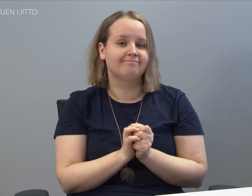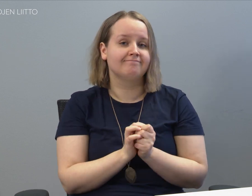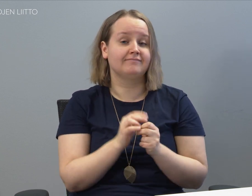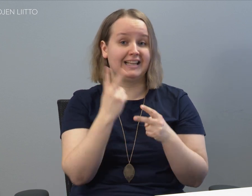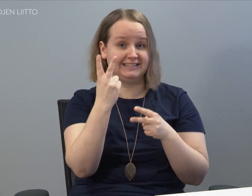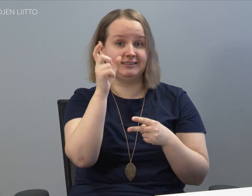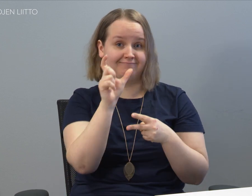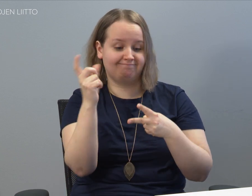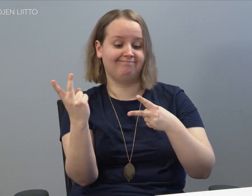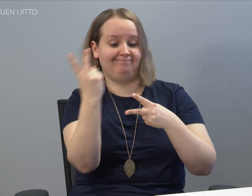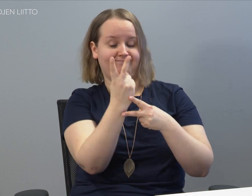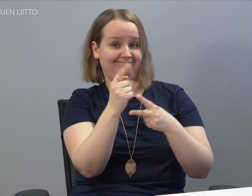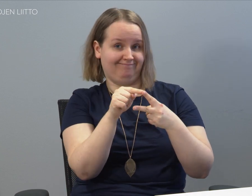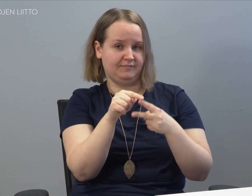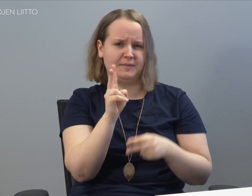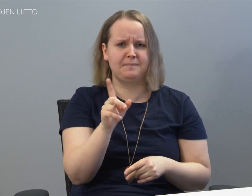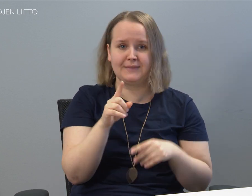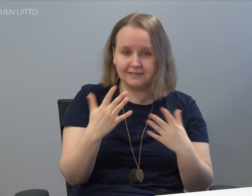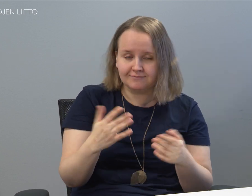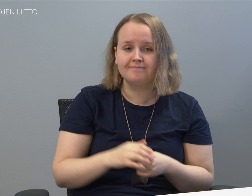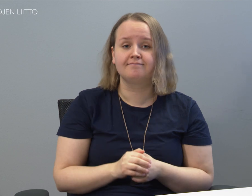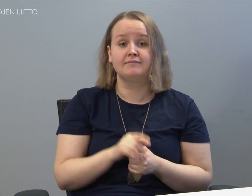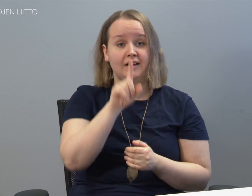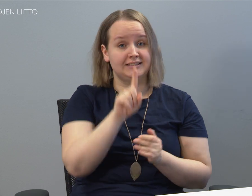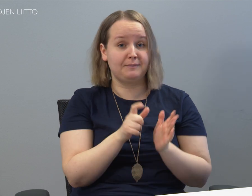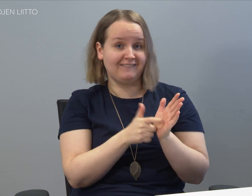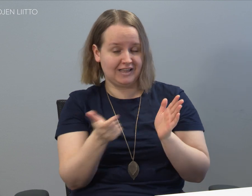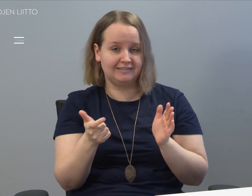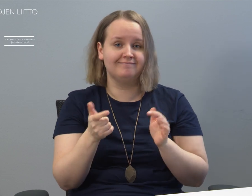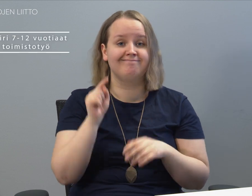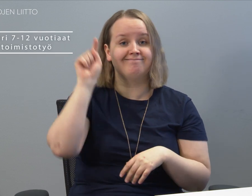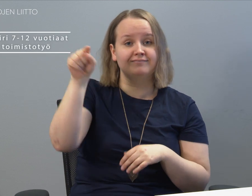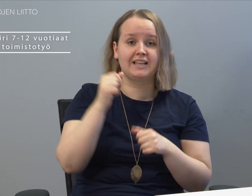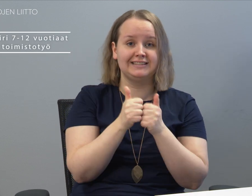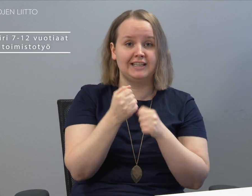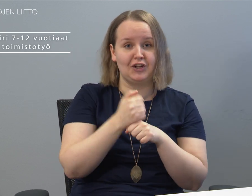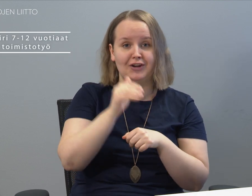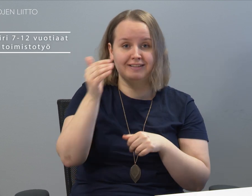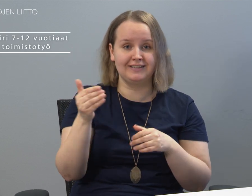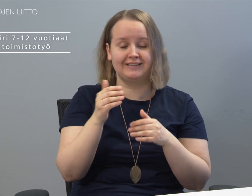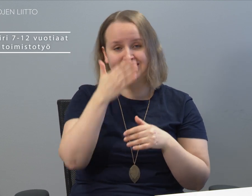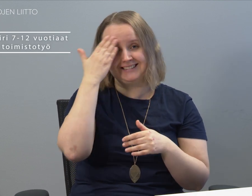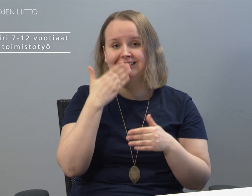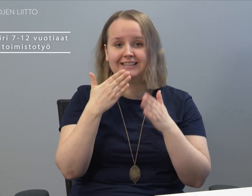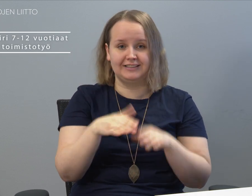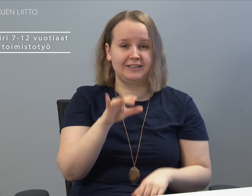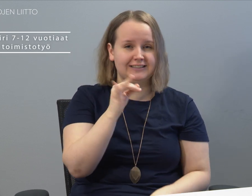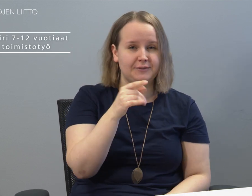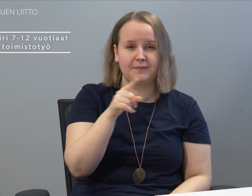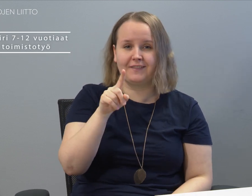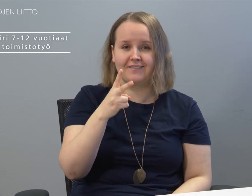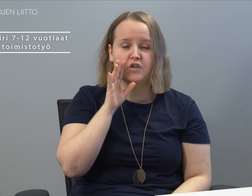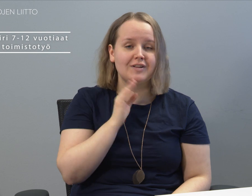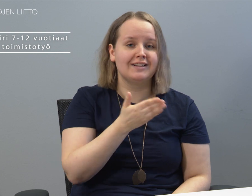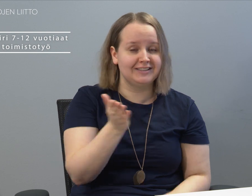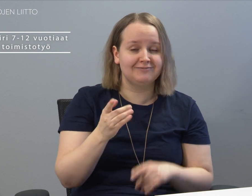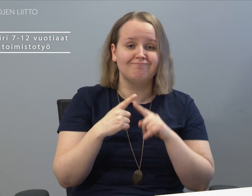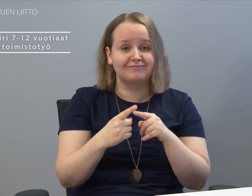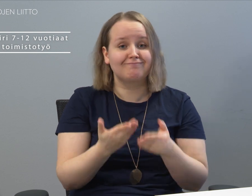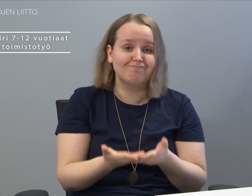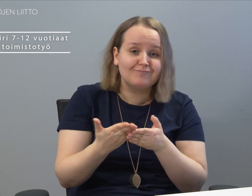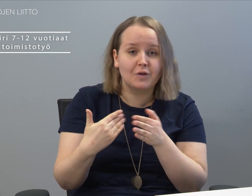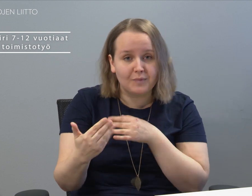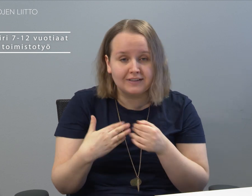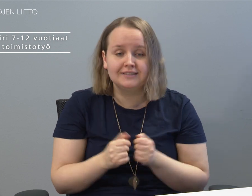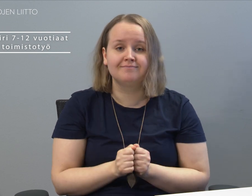Kaksi työntekijää lähtee Kisakallioon 7-12 -vuotiaiden kesäleirille apukäsiksi.